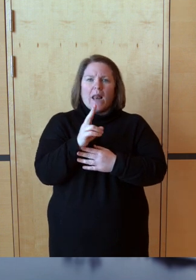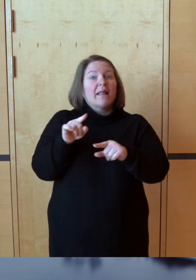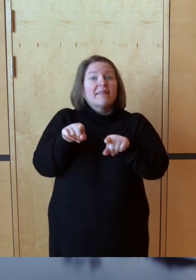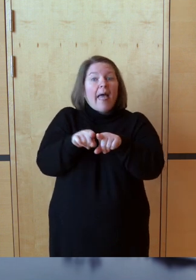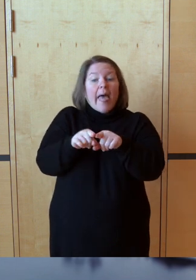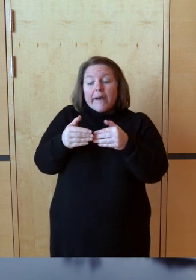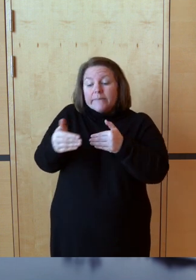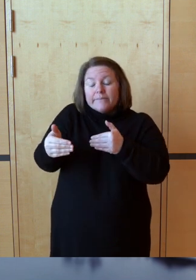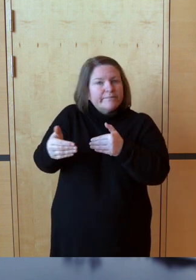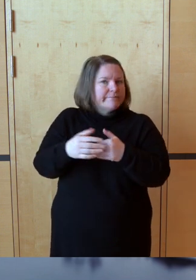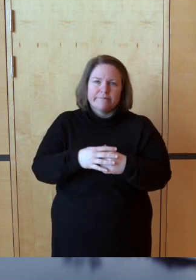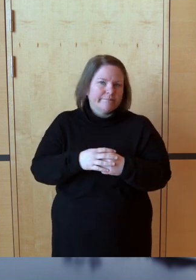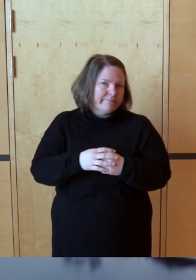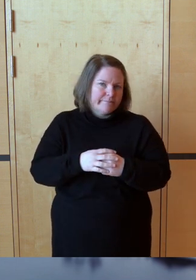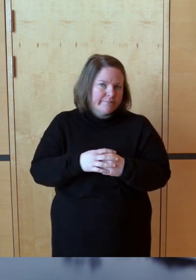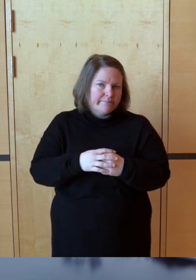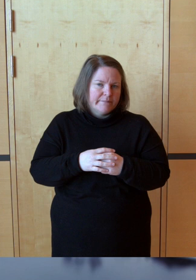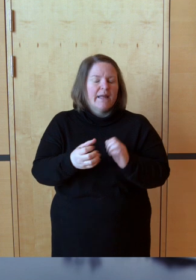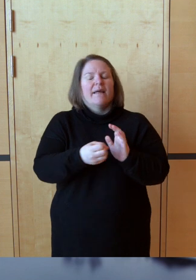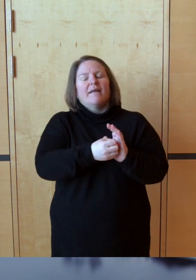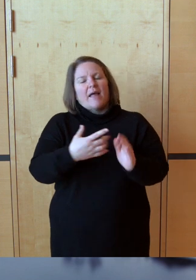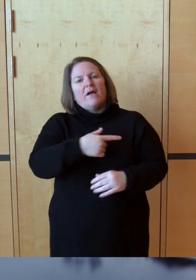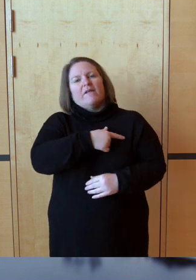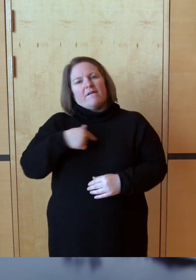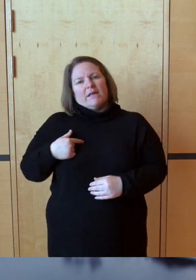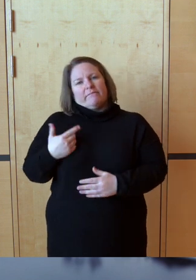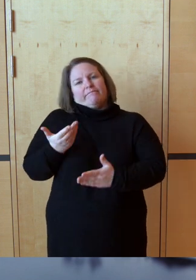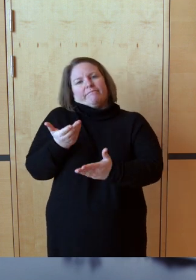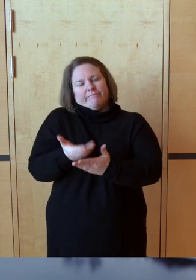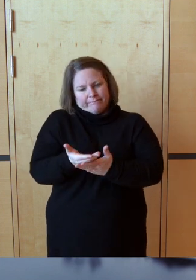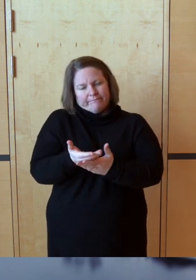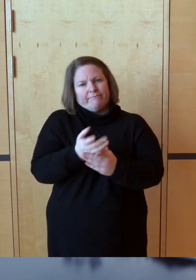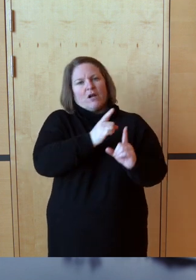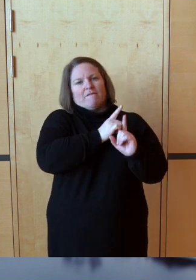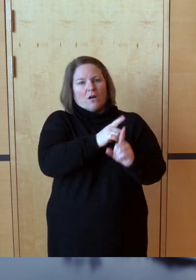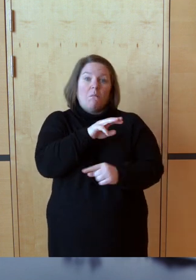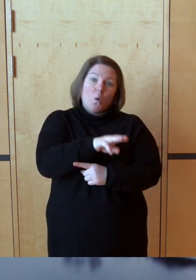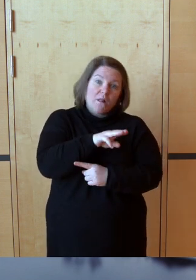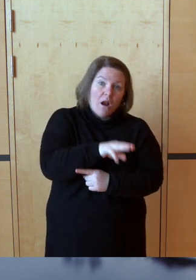Därför lägger vi vårat yrkande i likhet med Moderaterna och